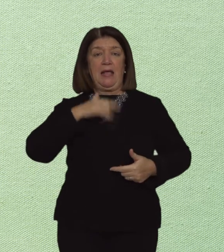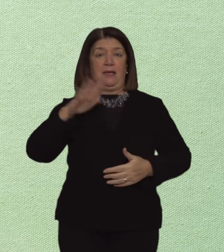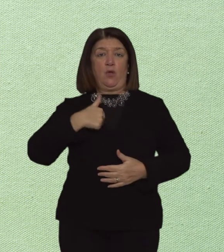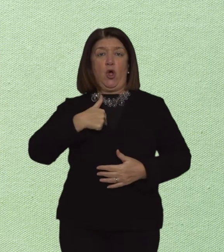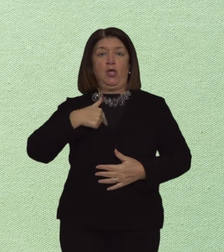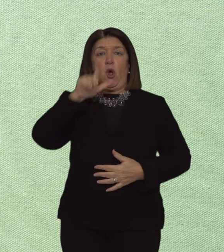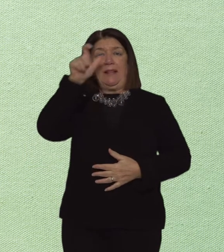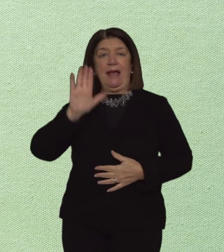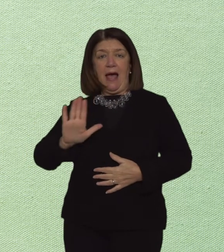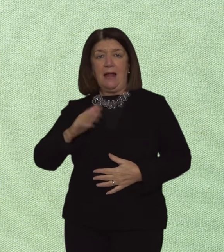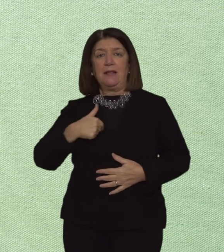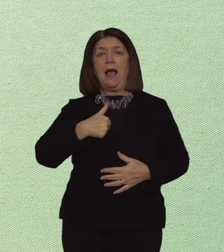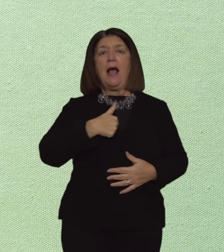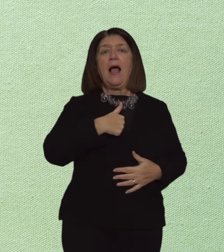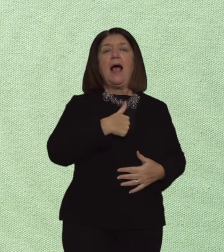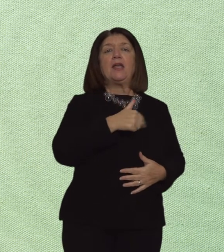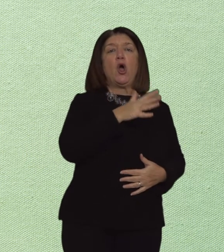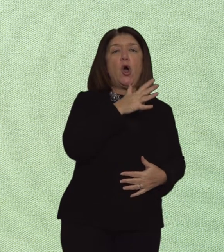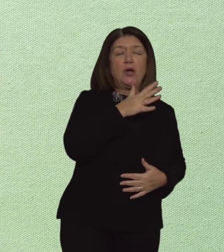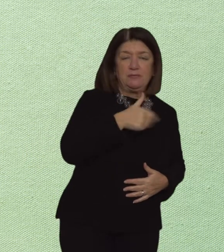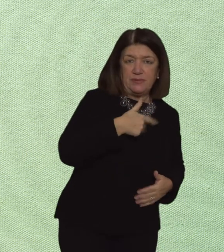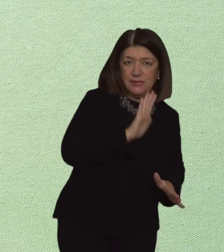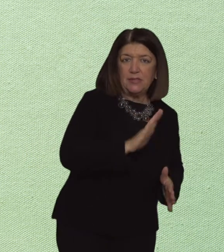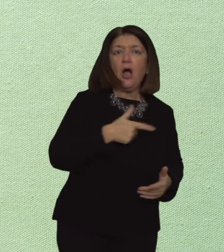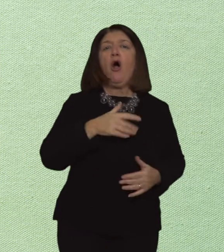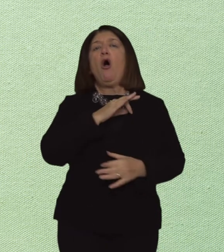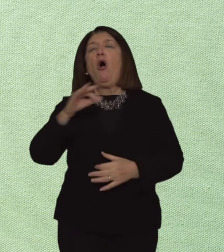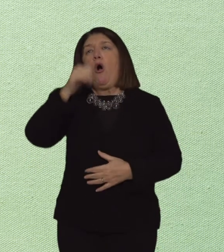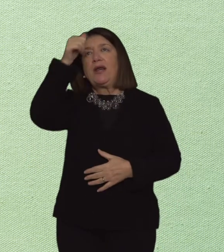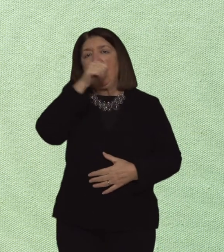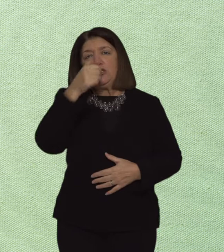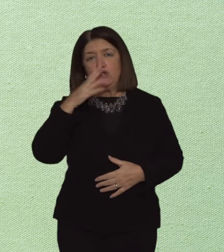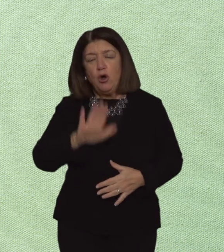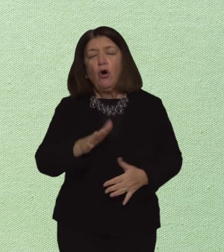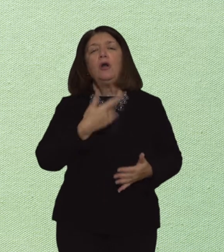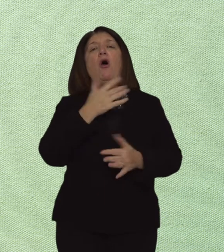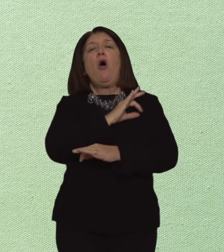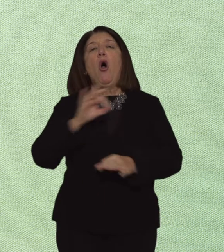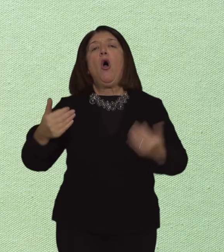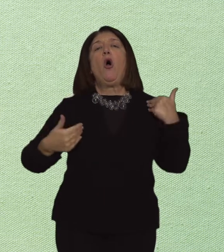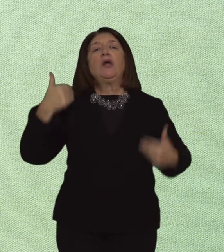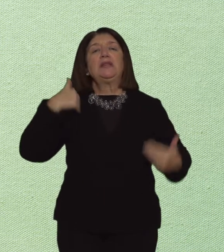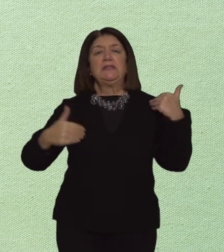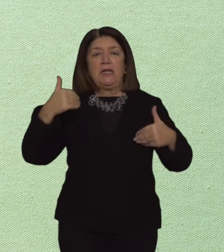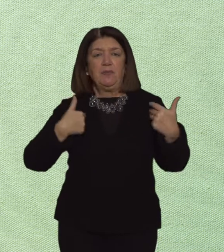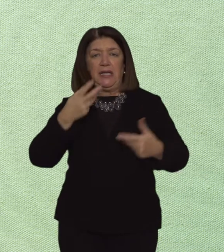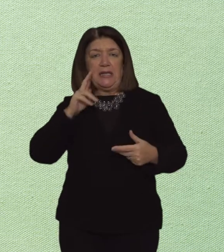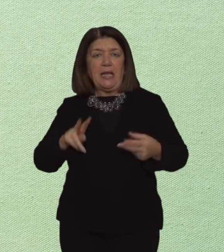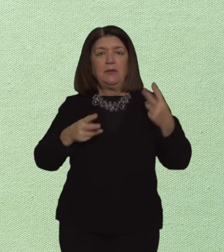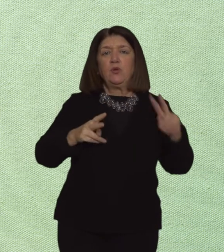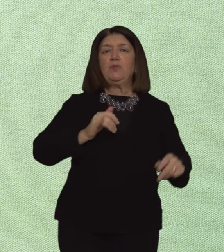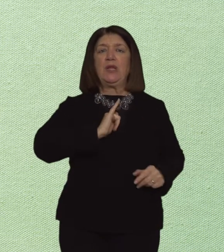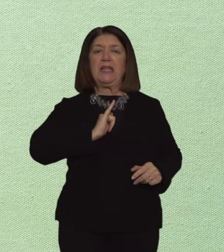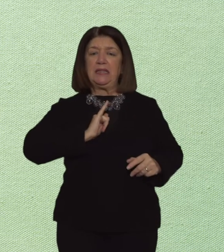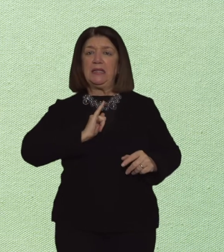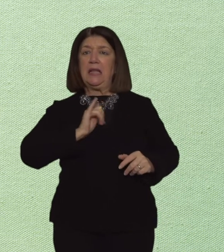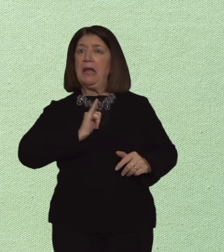ho una identità religiosa ho una disabilità che è un pezzo della mia identità e sono uomo, sono